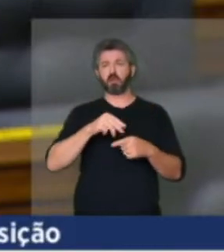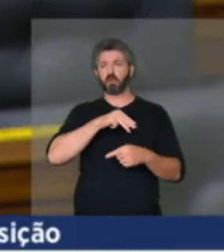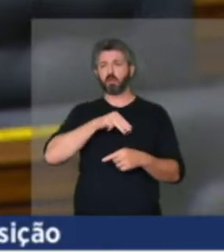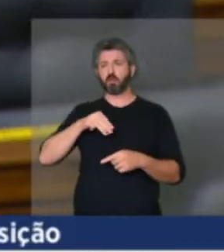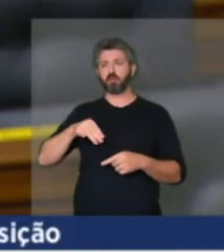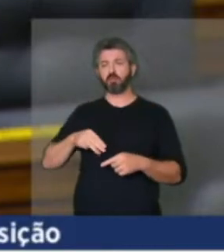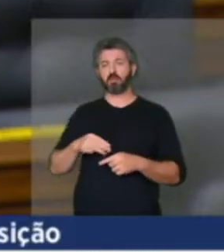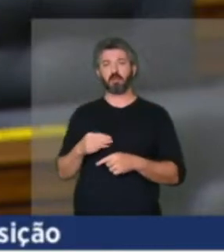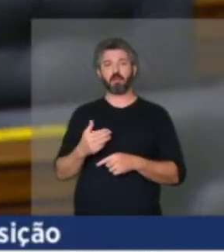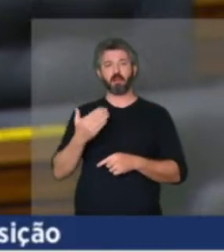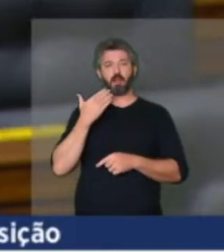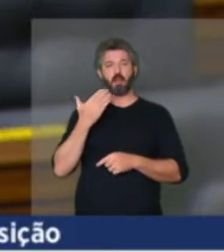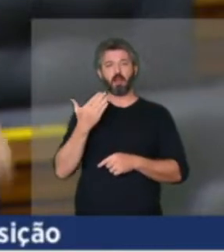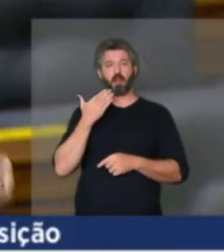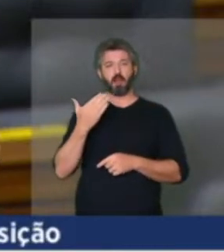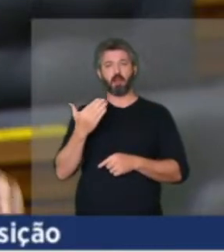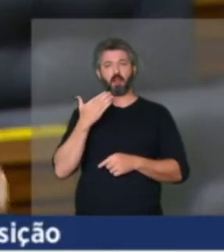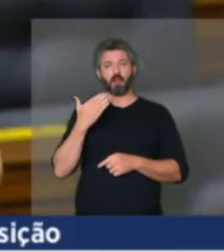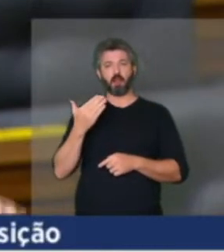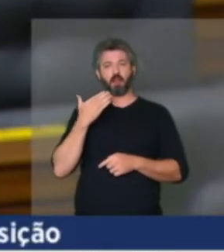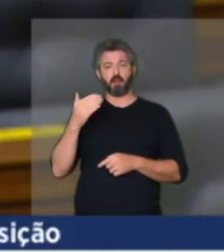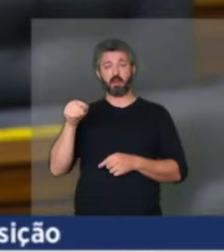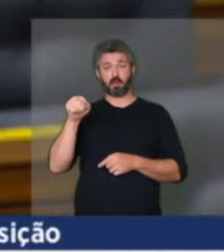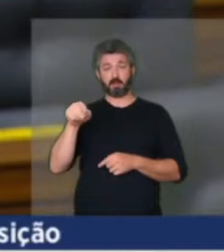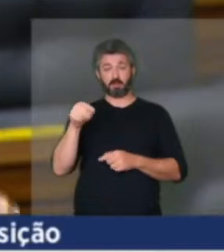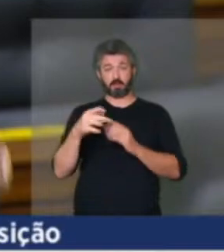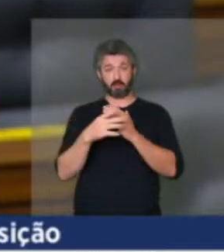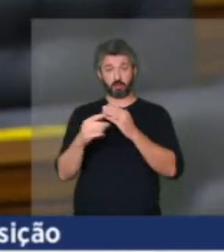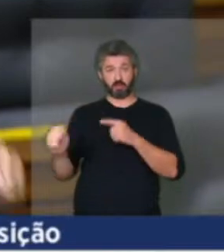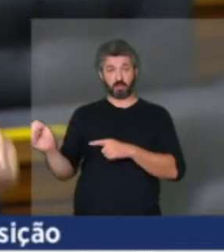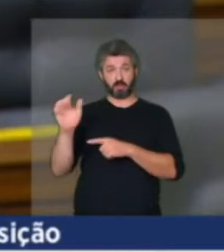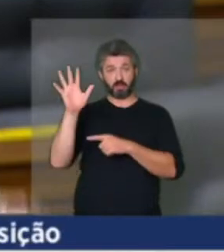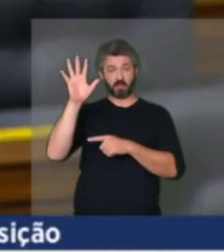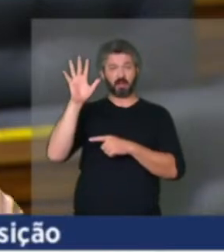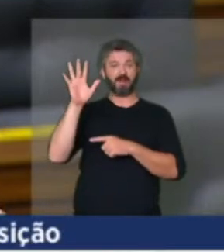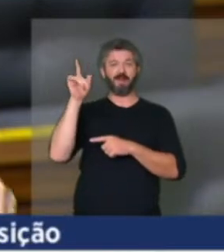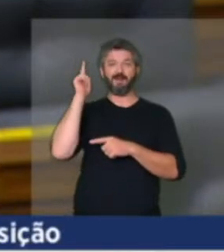ALTA DO DÓLAR MANTENDO OS SEUS RECURSOS PESSOAIS NO EXTERIOR EM MEOBD ESTRANGEIRA,